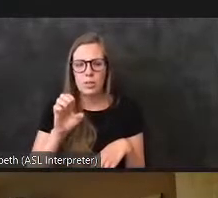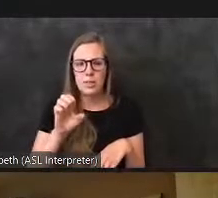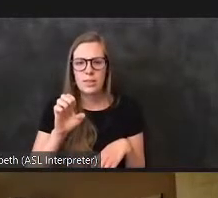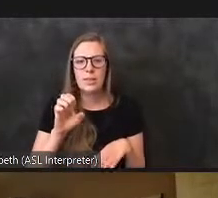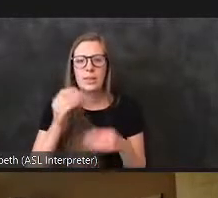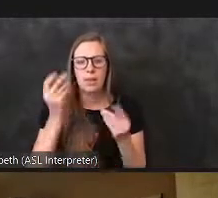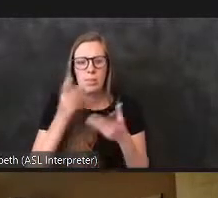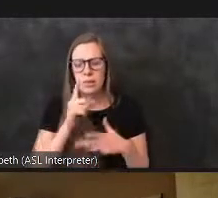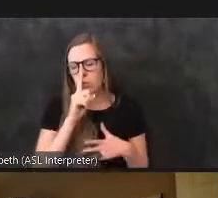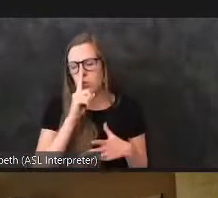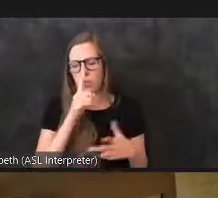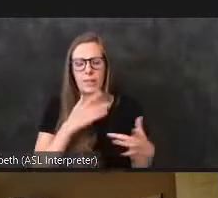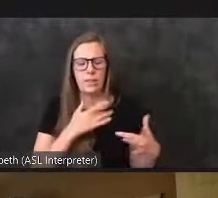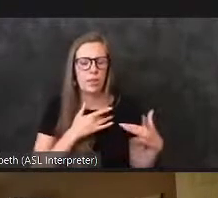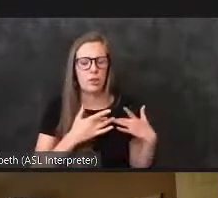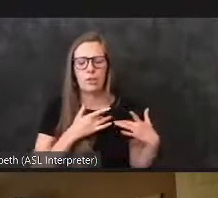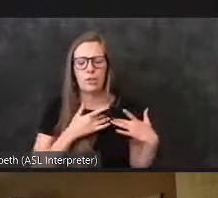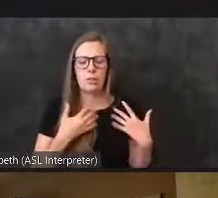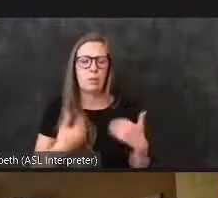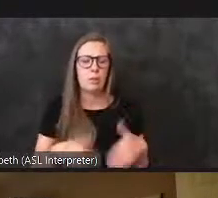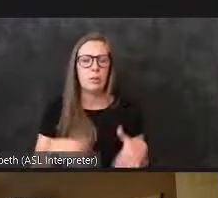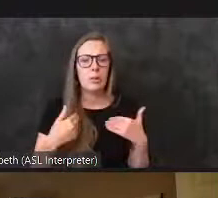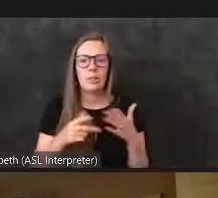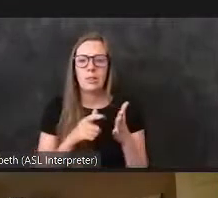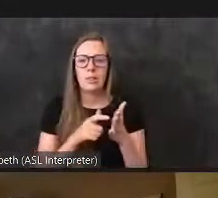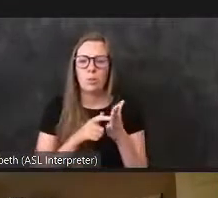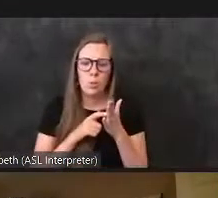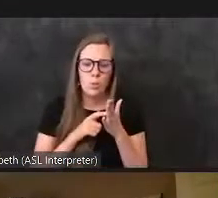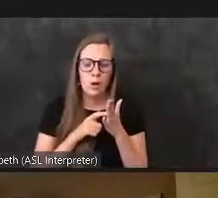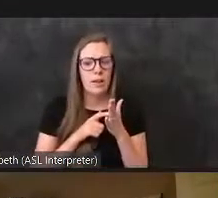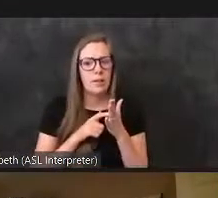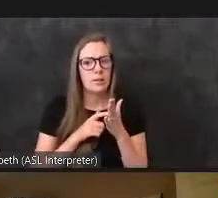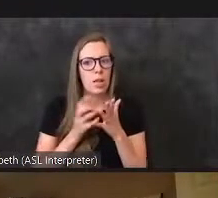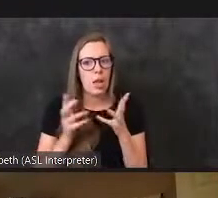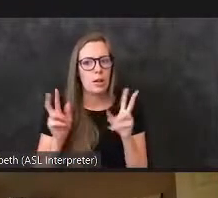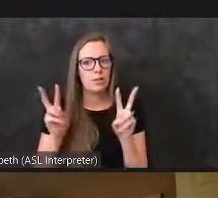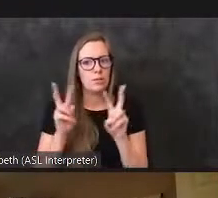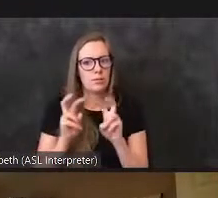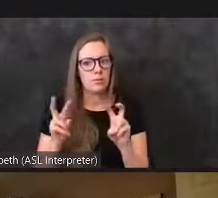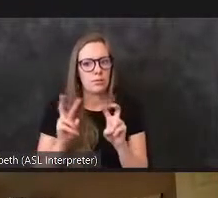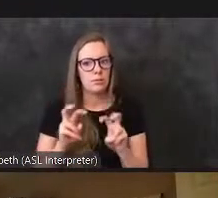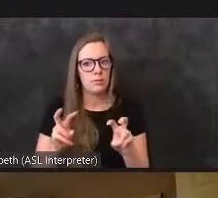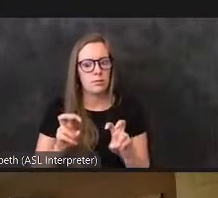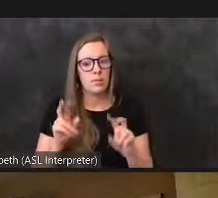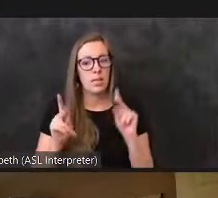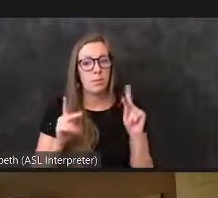preocupa realmente y requieren una profundización en salud pública.